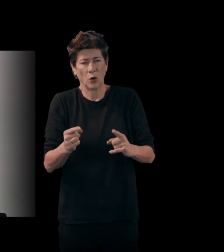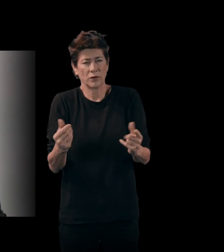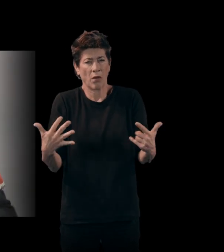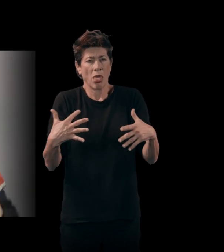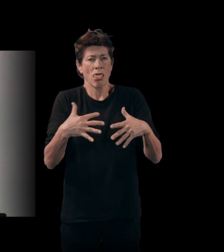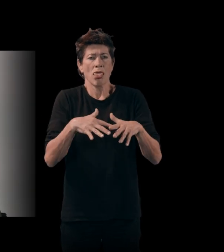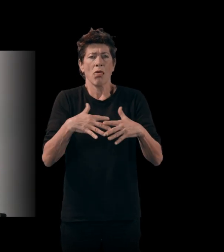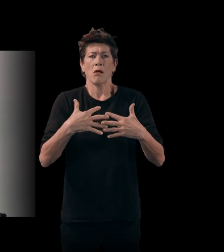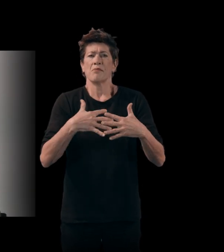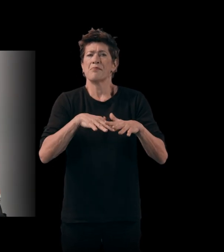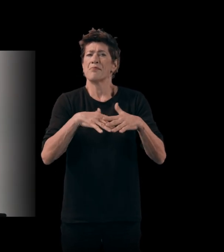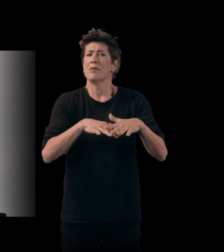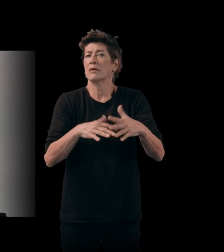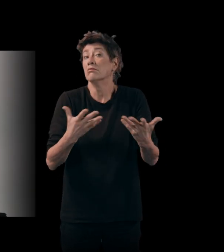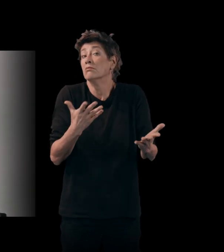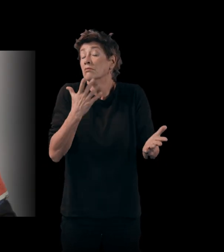Au bout d’un moment, c’est comme ça que je l’ai ressenti,